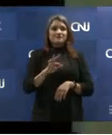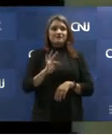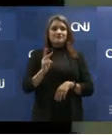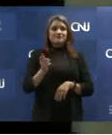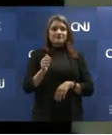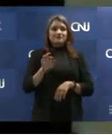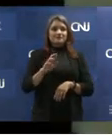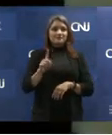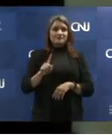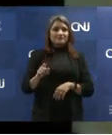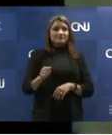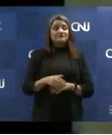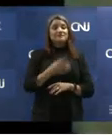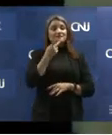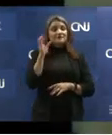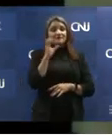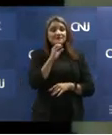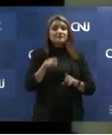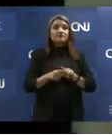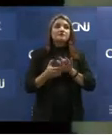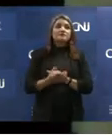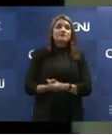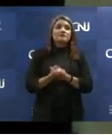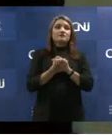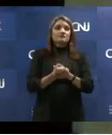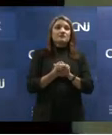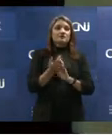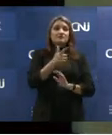excelências e cumprimentos também os demais jogadores.